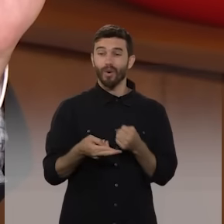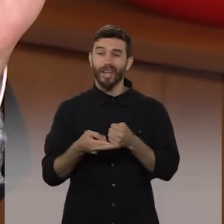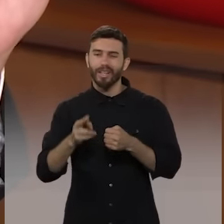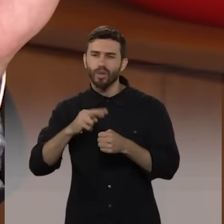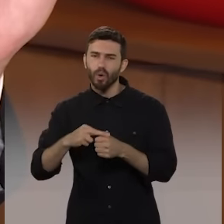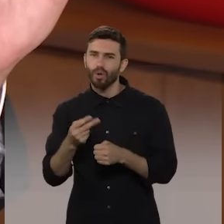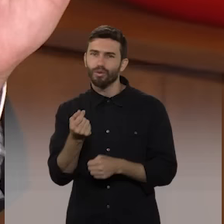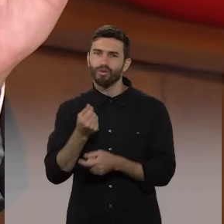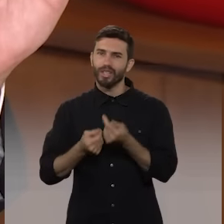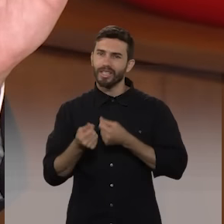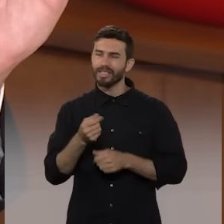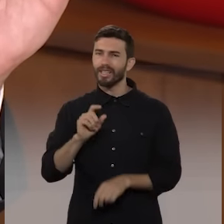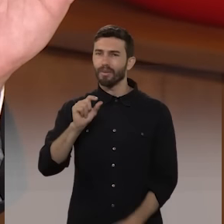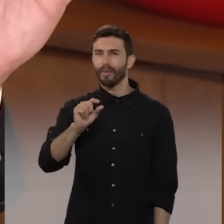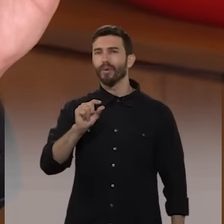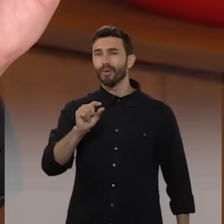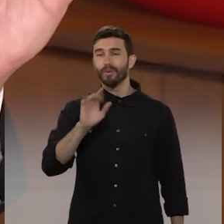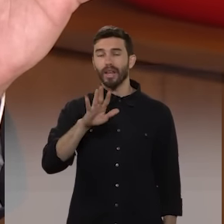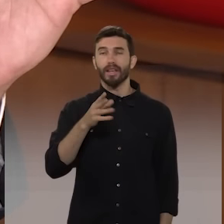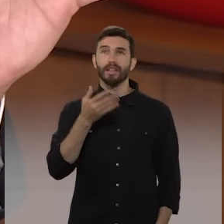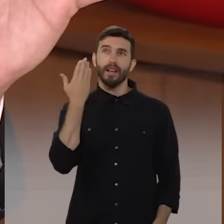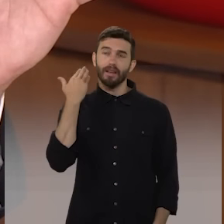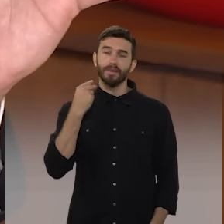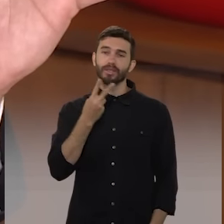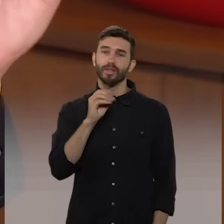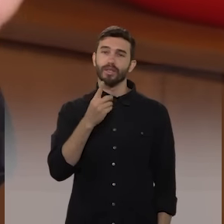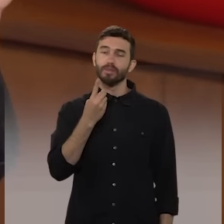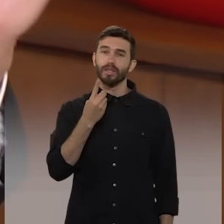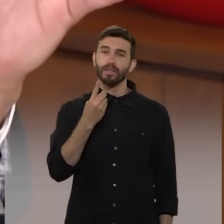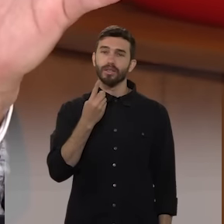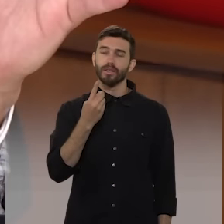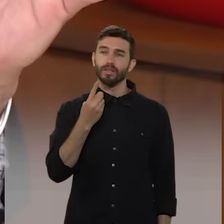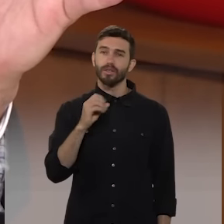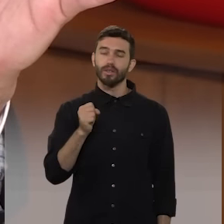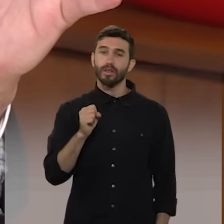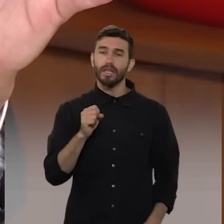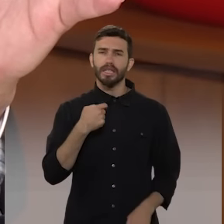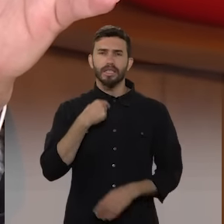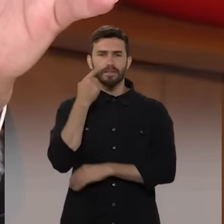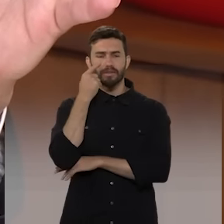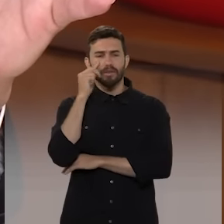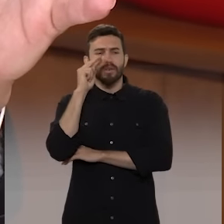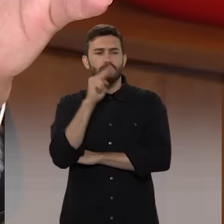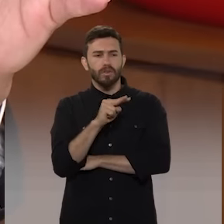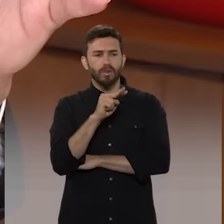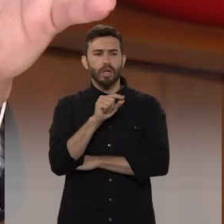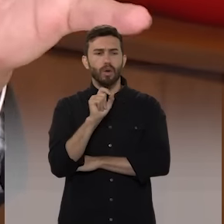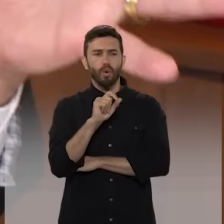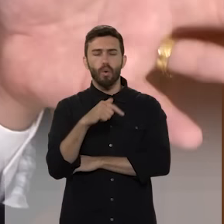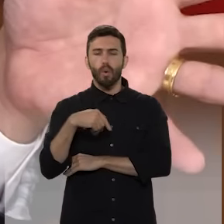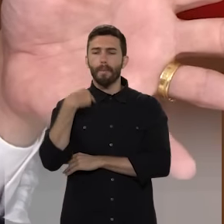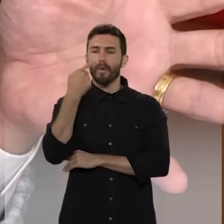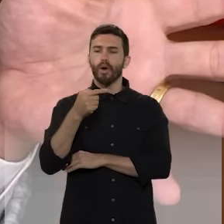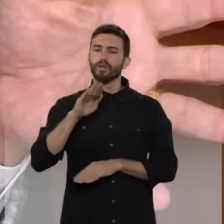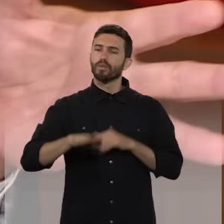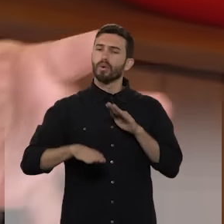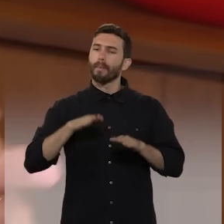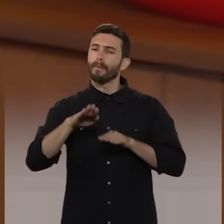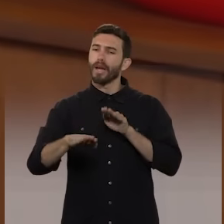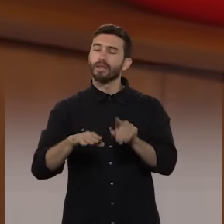lá em 2018 nós começamos a olhar que outro passo podemos dar? E daí veio a opção pelo Canadá no